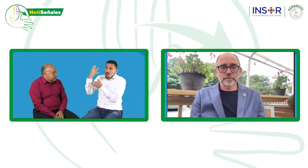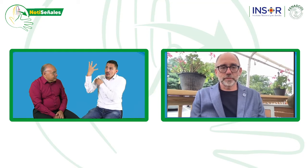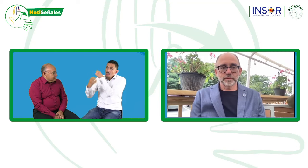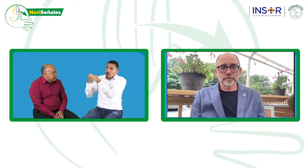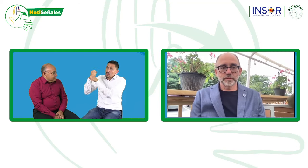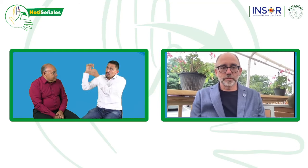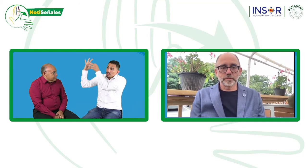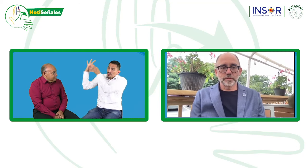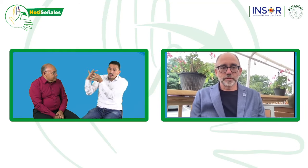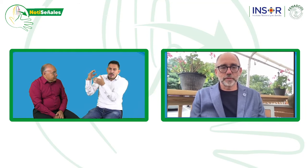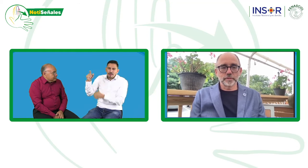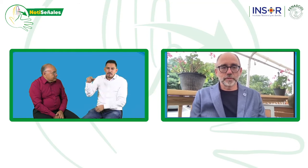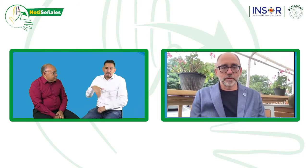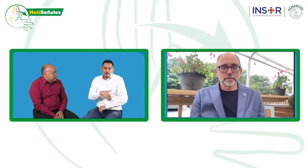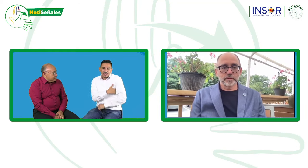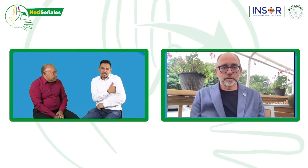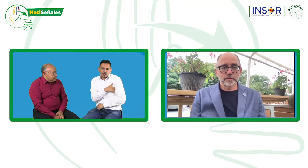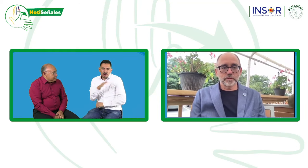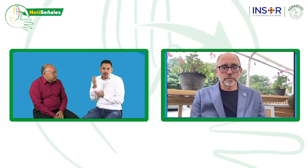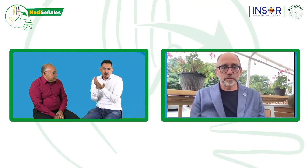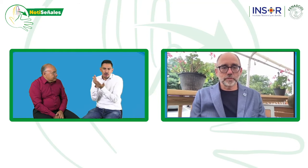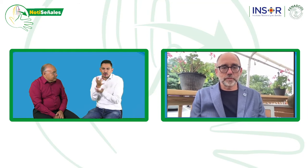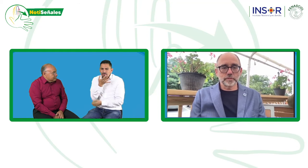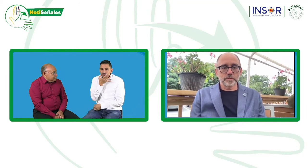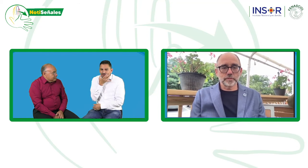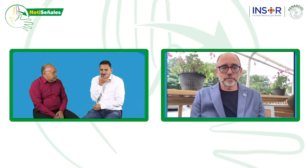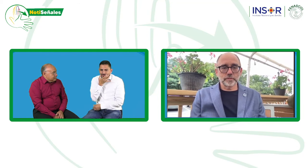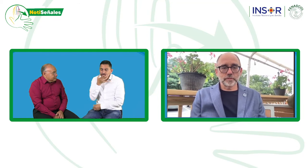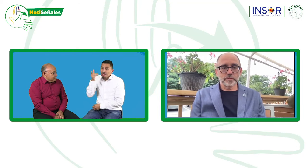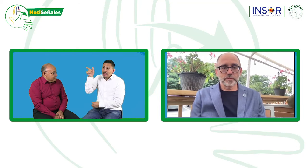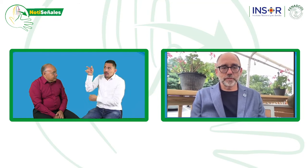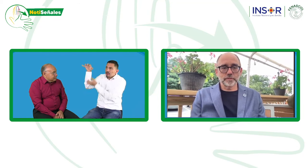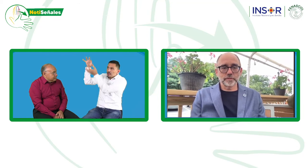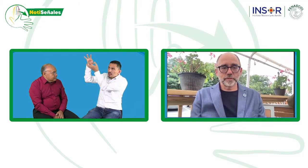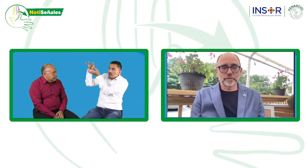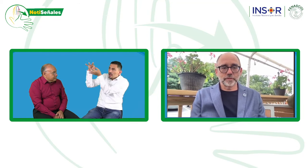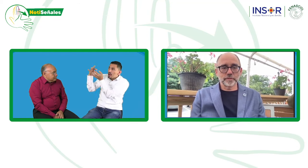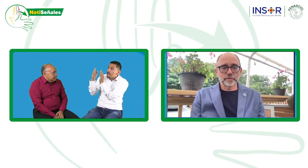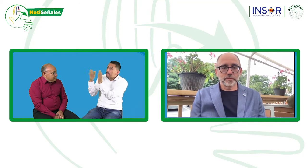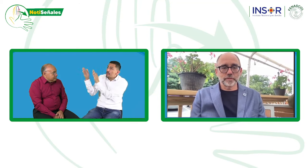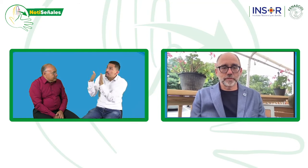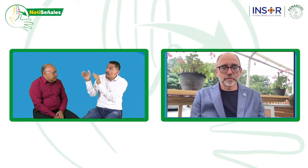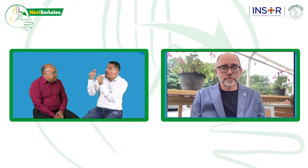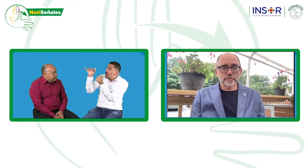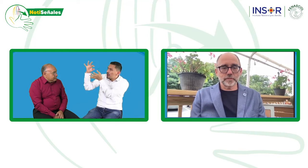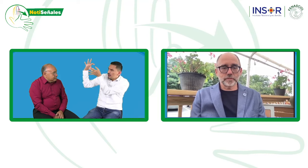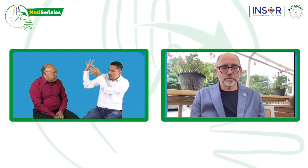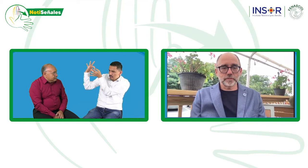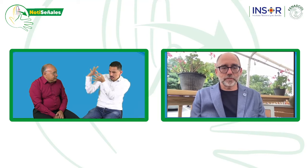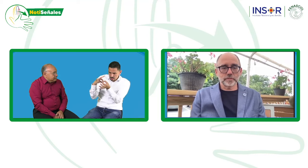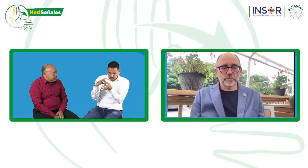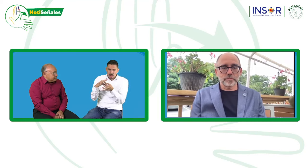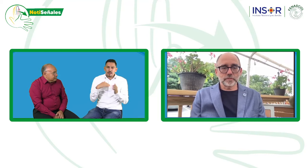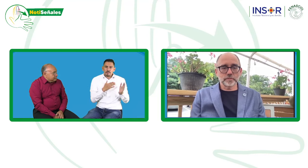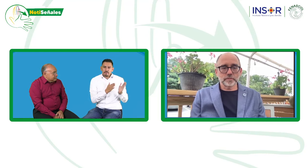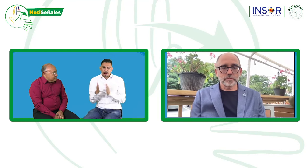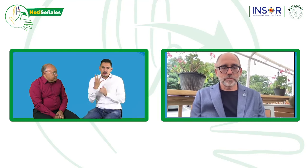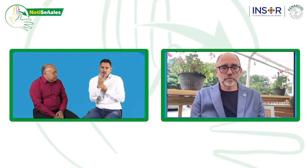administración que va ligado al plan del gobierno del presidente Gustavo Petro y a su